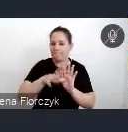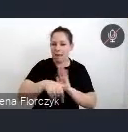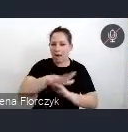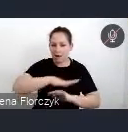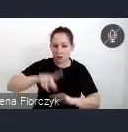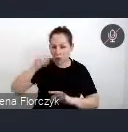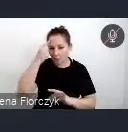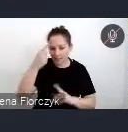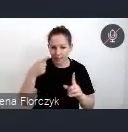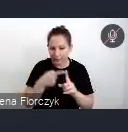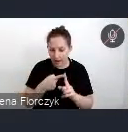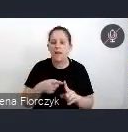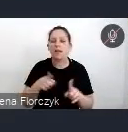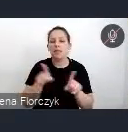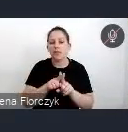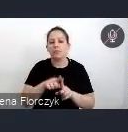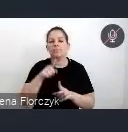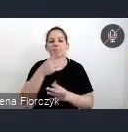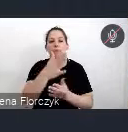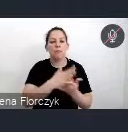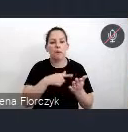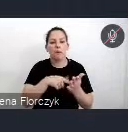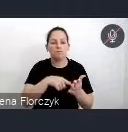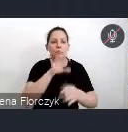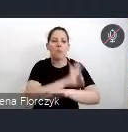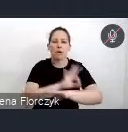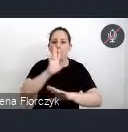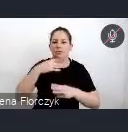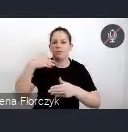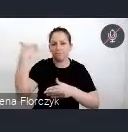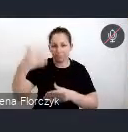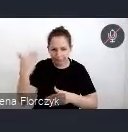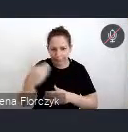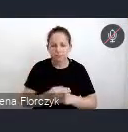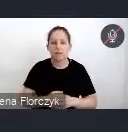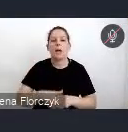i ogólnie będzie ten projekt omówiony. Następnie zostaną przedstawione